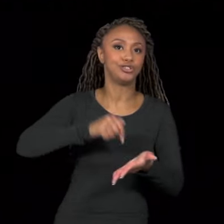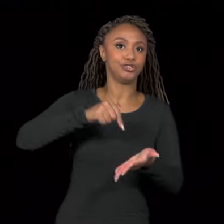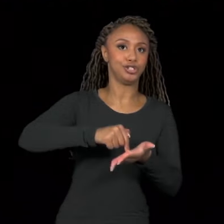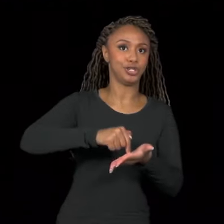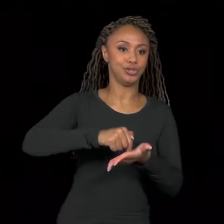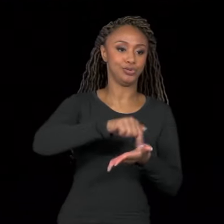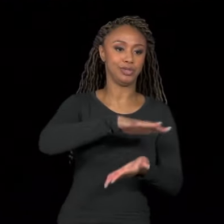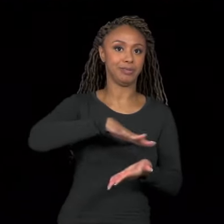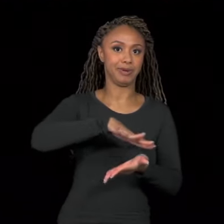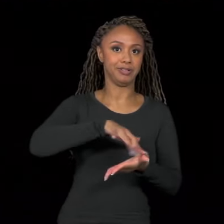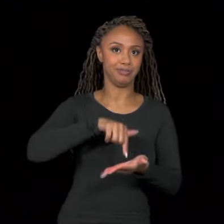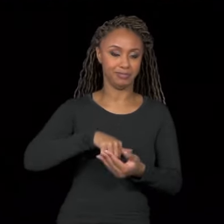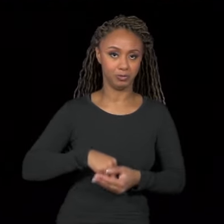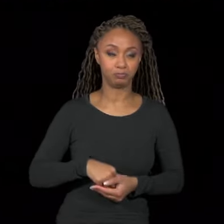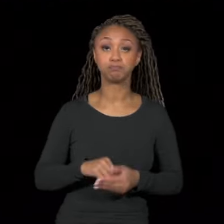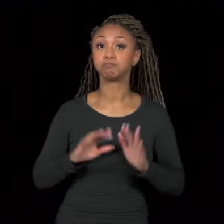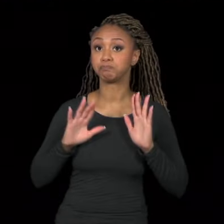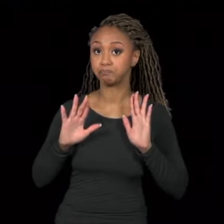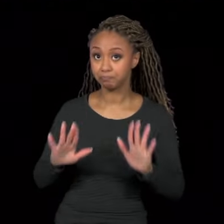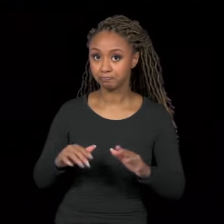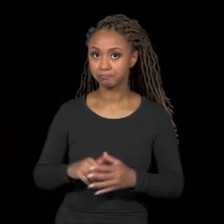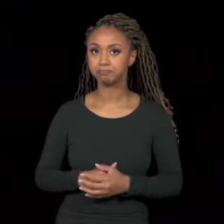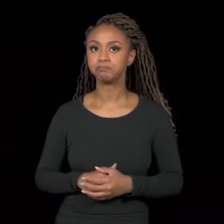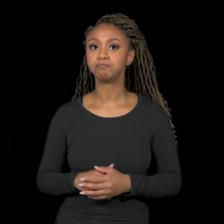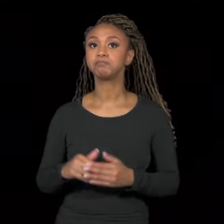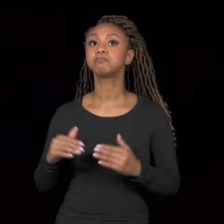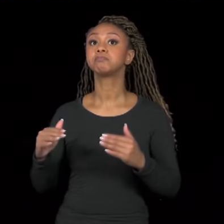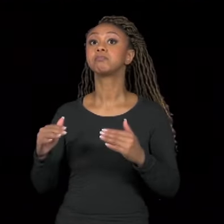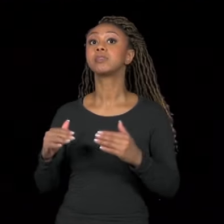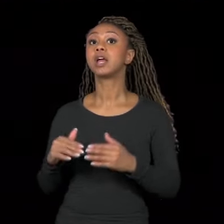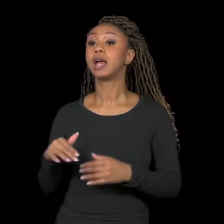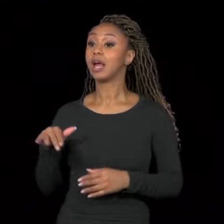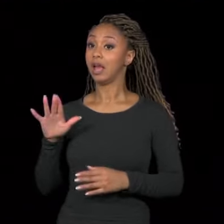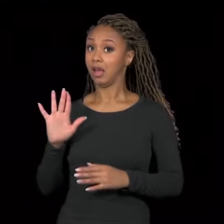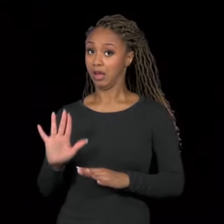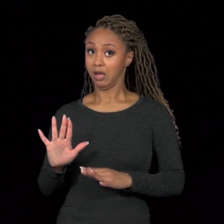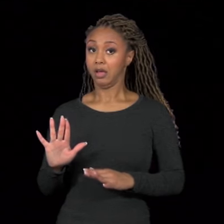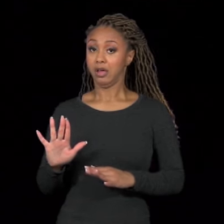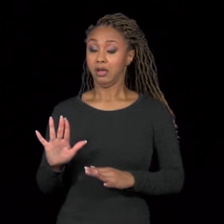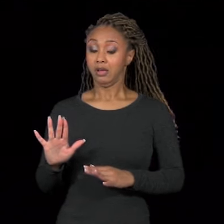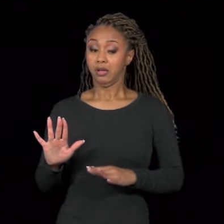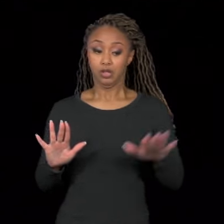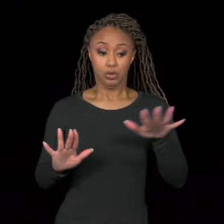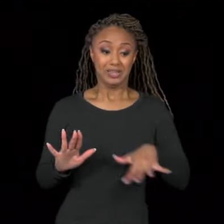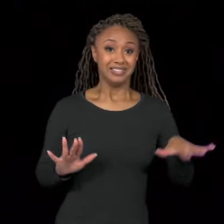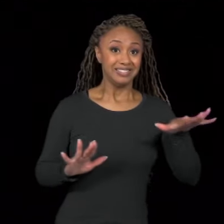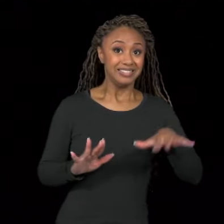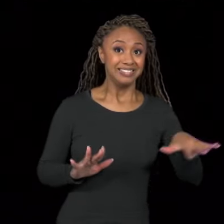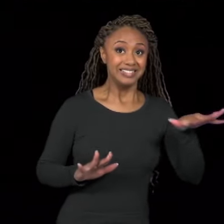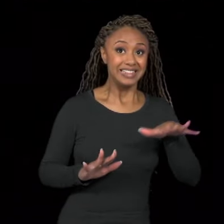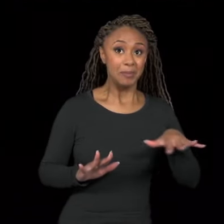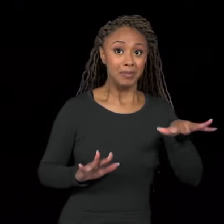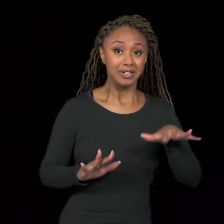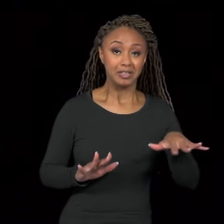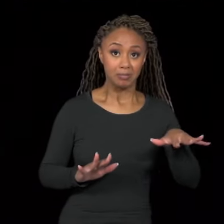TEM VÁRIOS FUNCIONÁRIOS TRABALHANDO. PARA EXISTIR O DEPARTAMENTO, EU NÃO PRECISO TER OS FUNCIONÁRIOS TRABALHANDO.